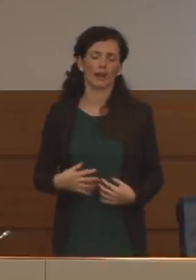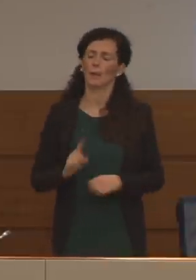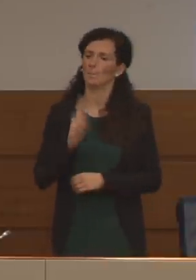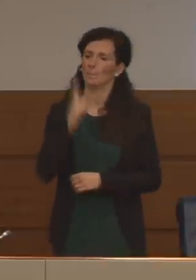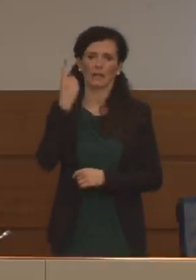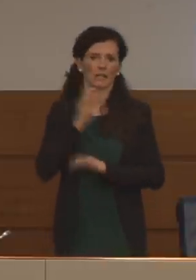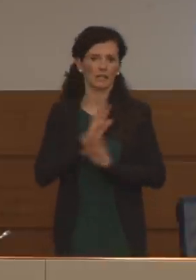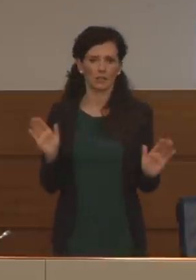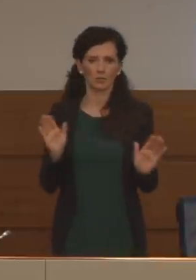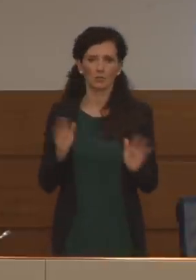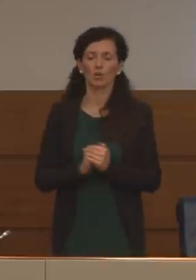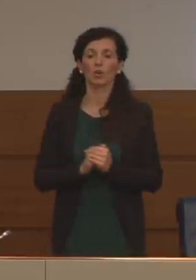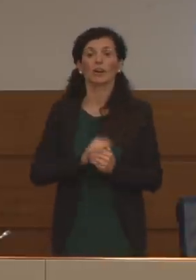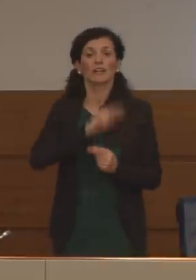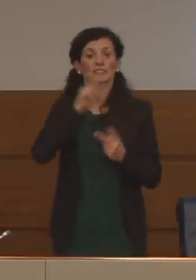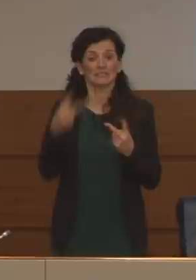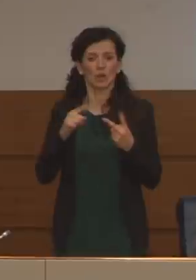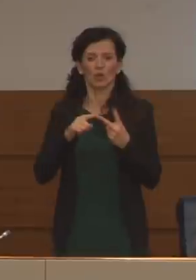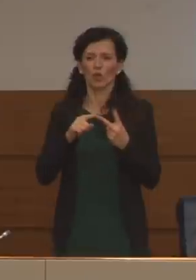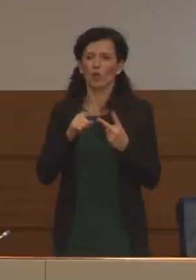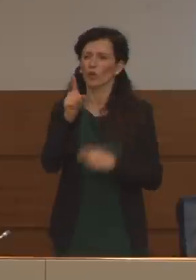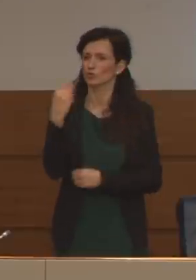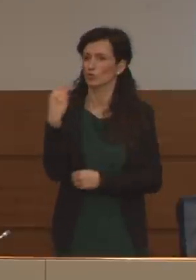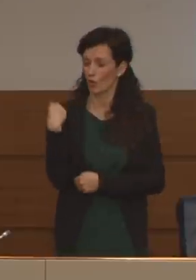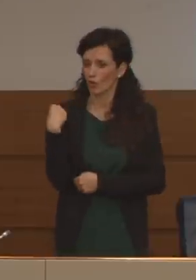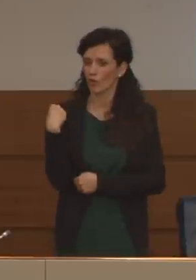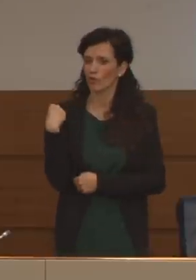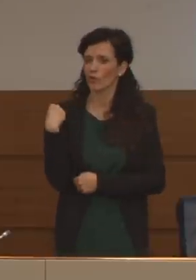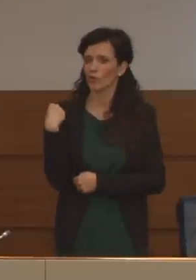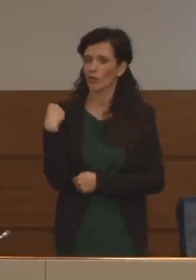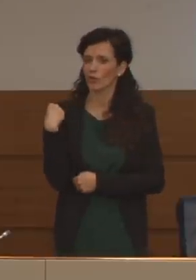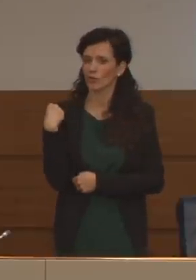il secondo elemento che lei poneva della domanda è dimensionare